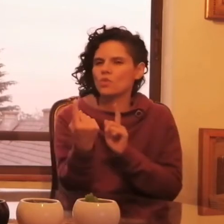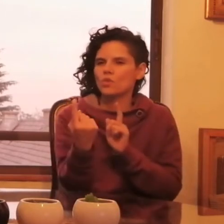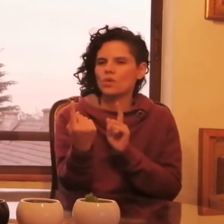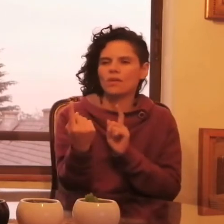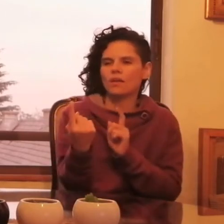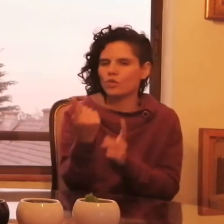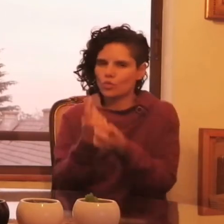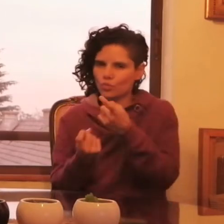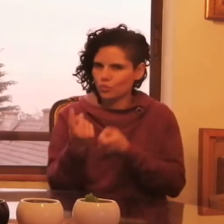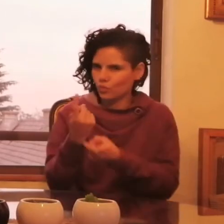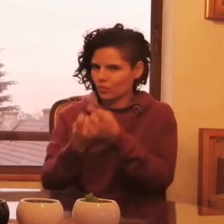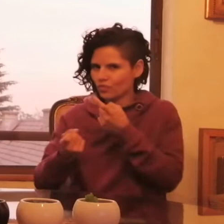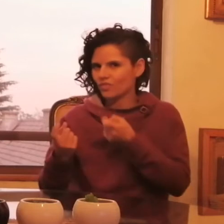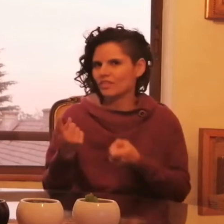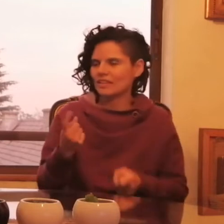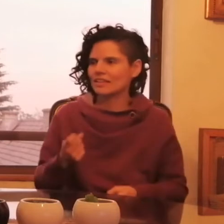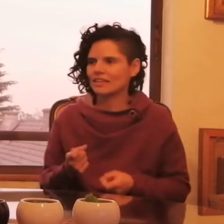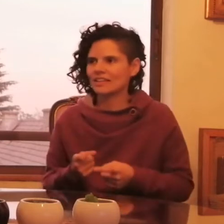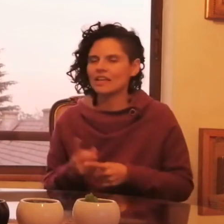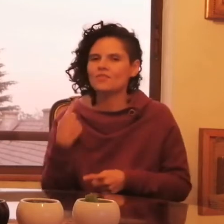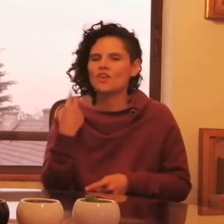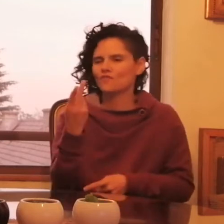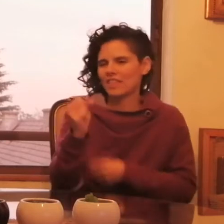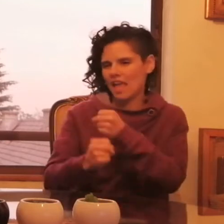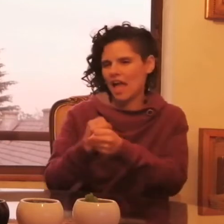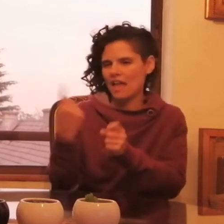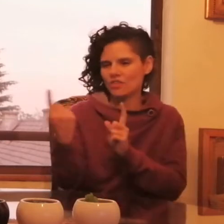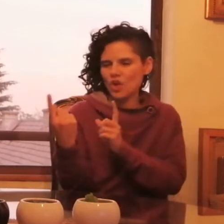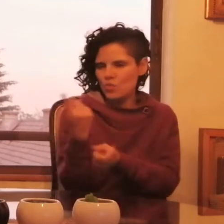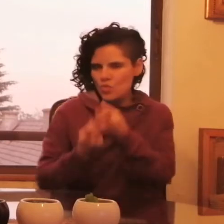su joteada loca así? los cabros de 20 - si, fue genial por que